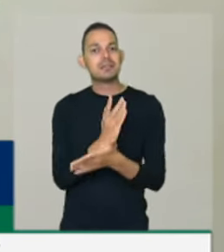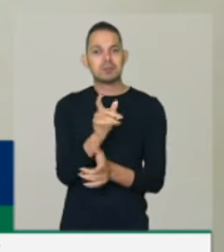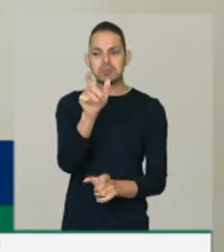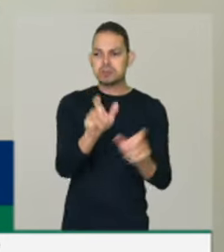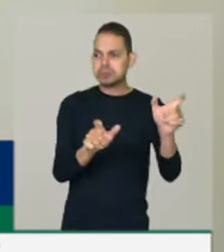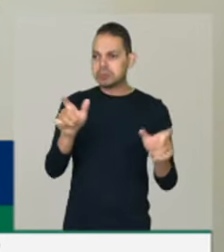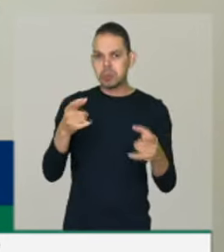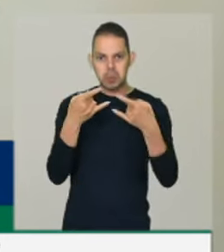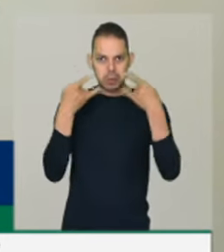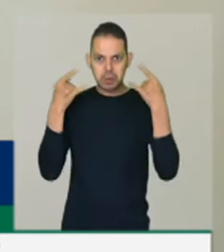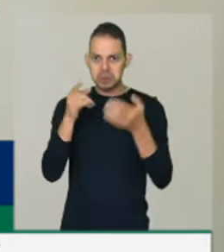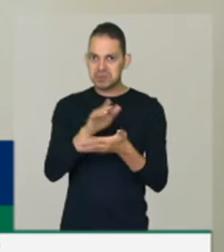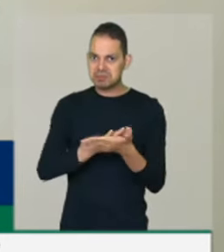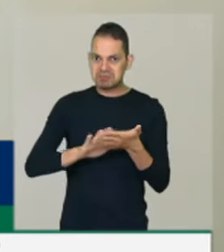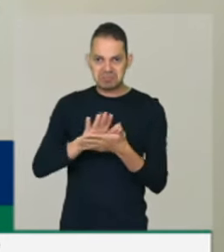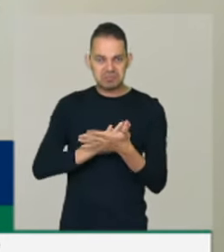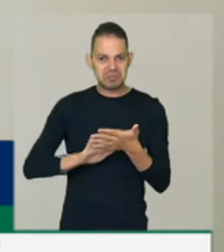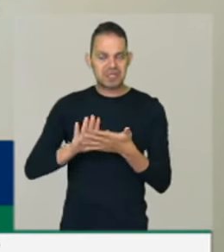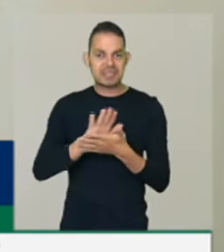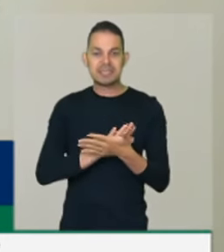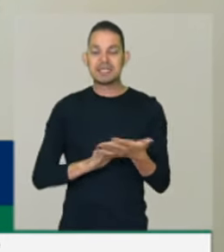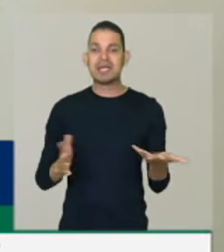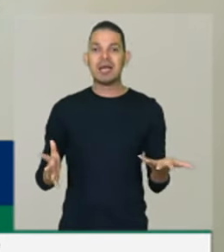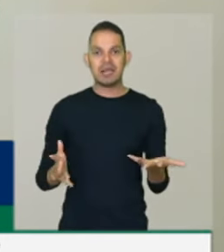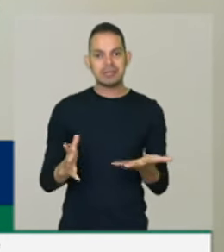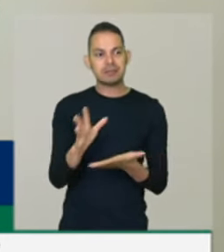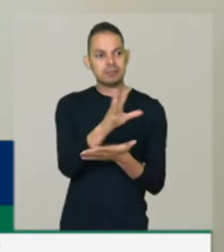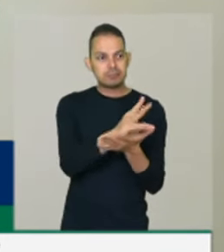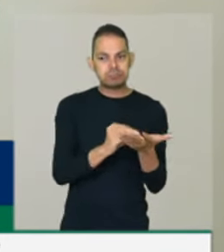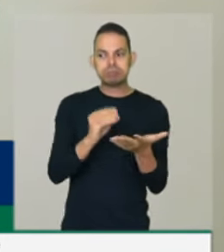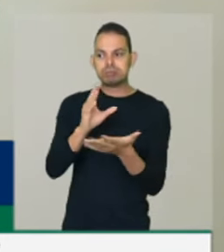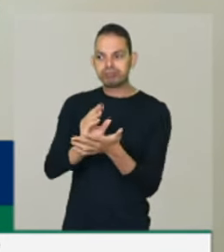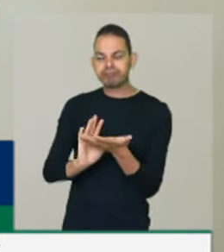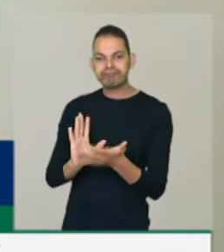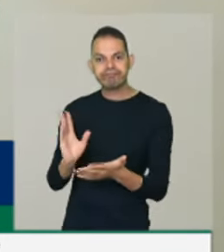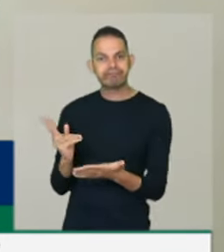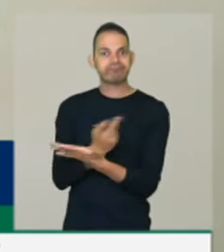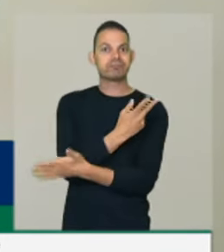CAUSADO MORTES. DAÍTODO MUNDO QUER DAR SOLUÇÃO, QUER RECEITAR REMÉDIO. ACHO QUE QUISER RECEITAR REMÉDIO TEM